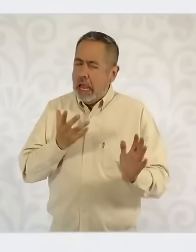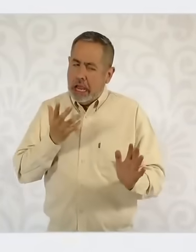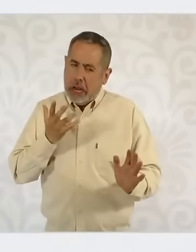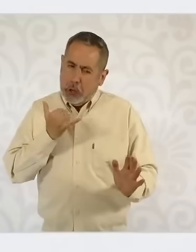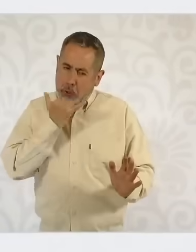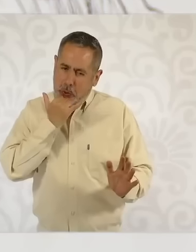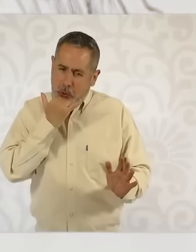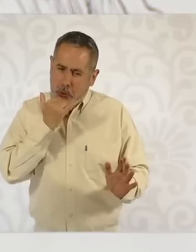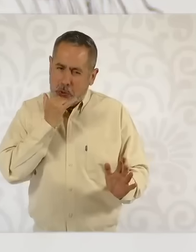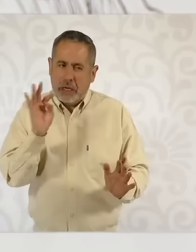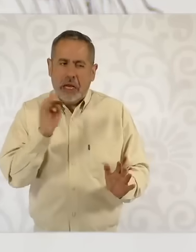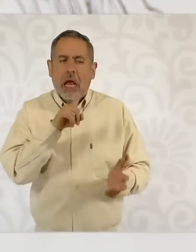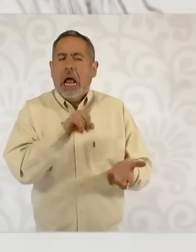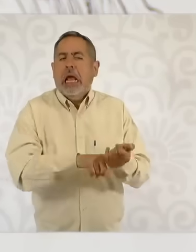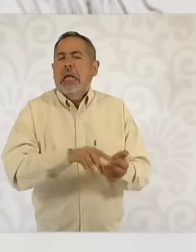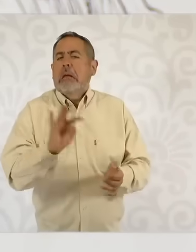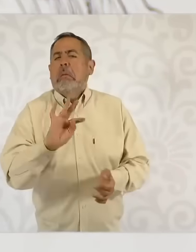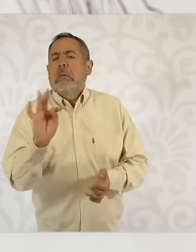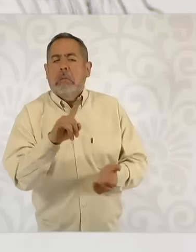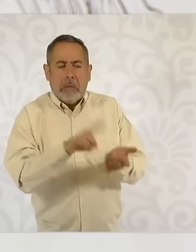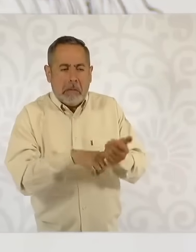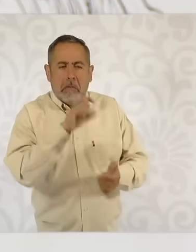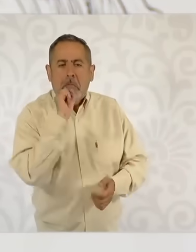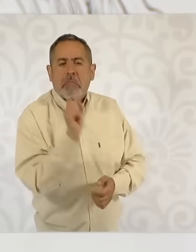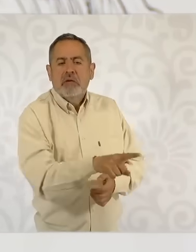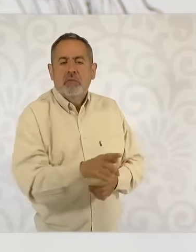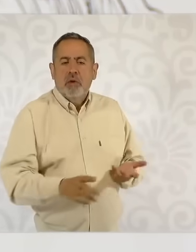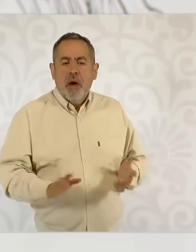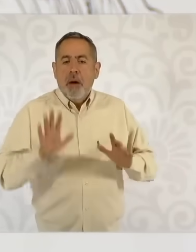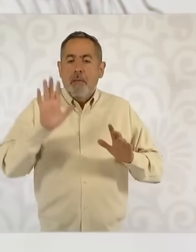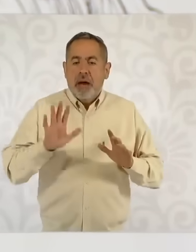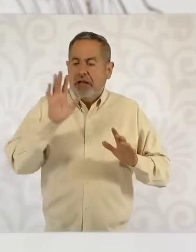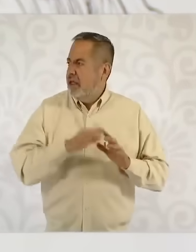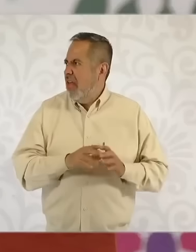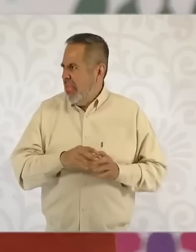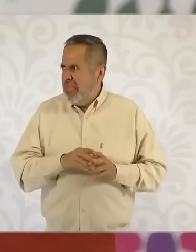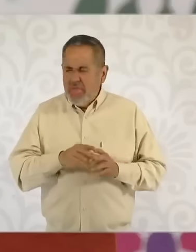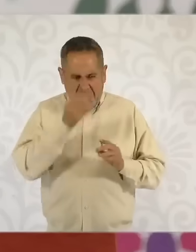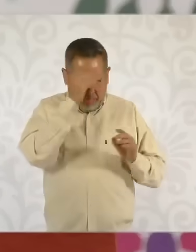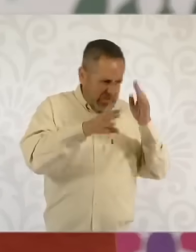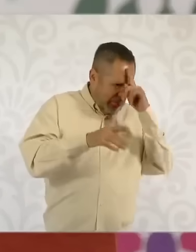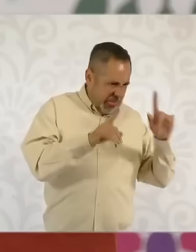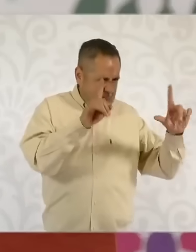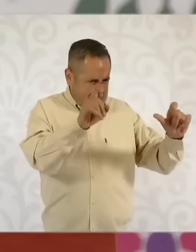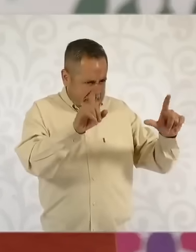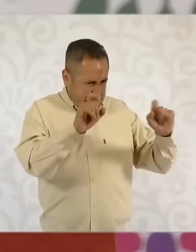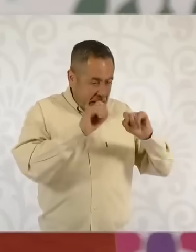que también hay que analizarlo que parecen muy provocadoras mucha provocación Entonces